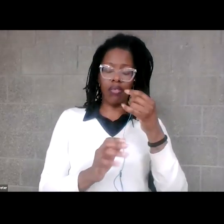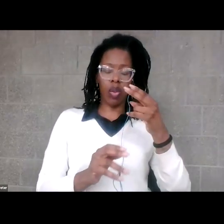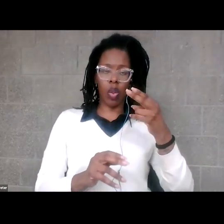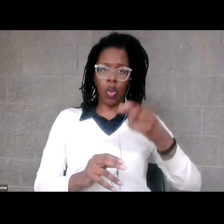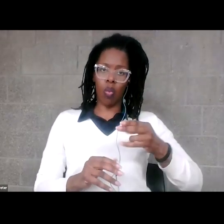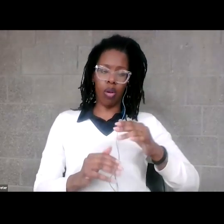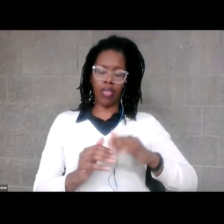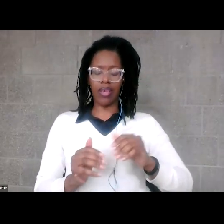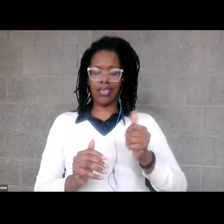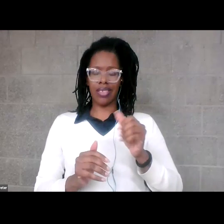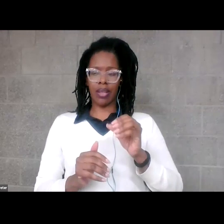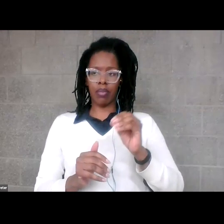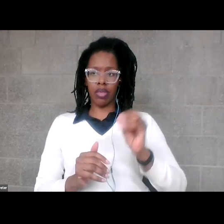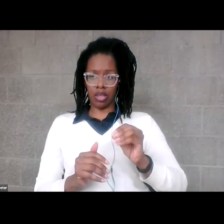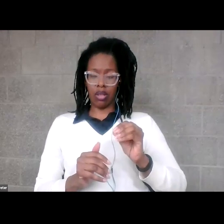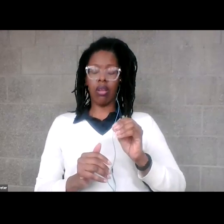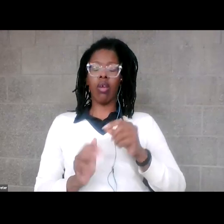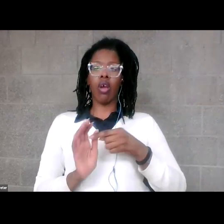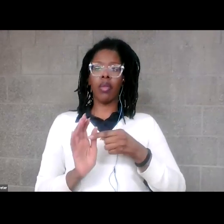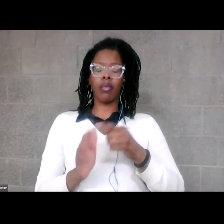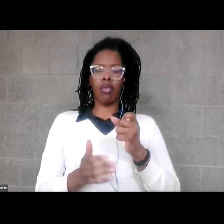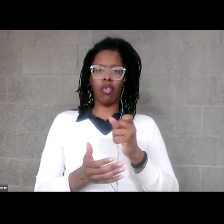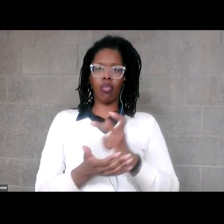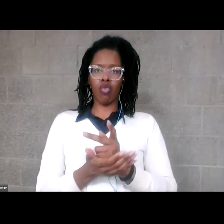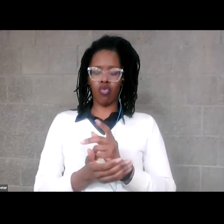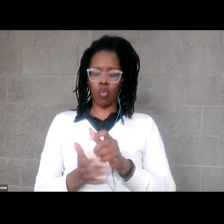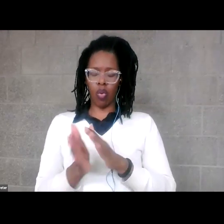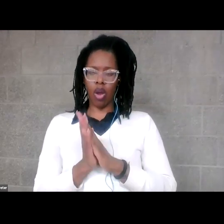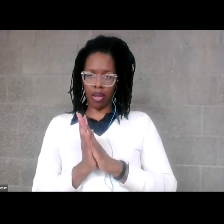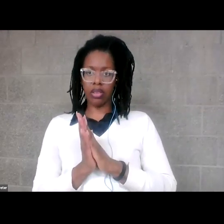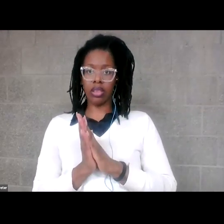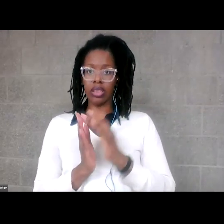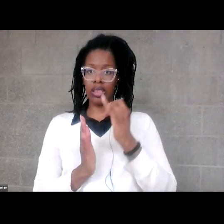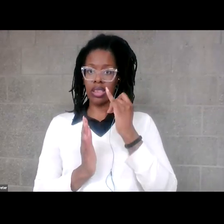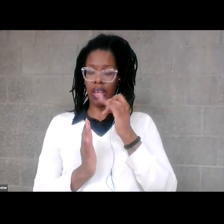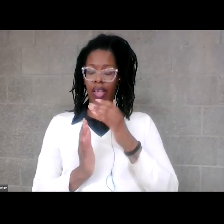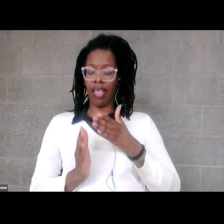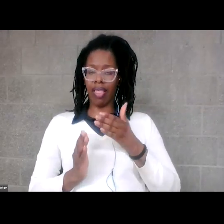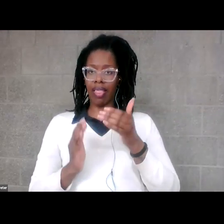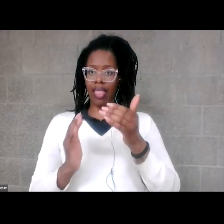un representante aprobará la solicitud si permite recuperar el sobrepago en un plazo de 60 meses.